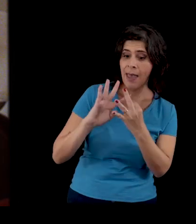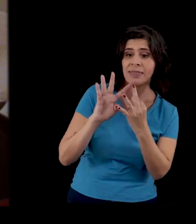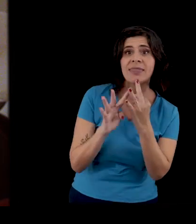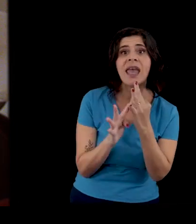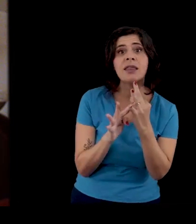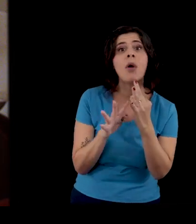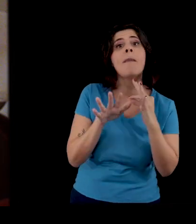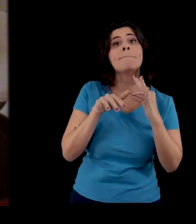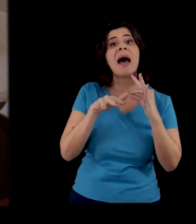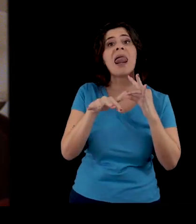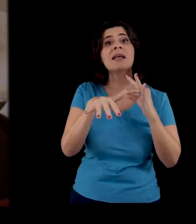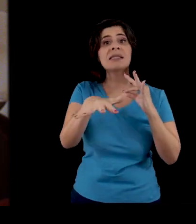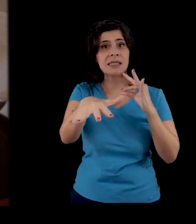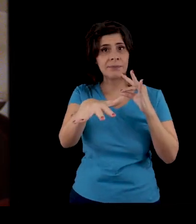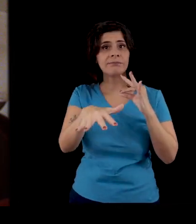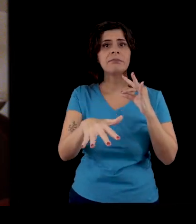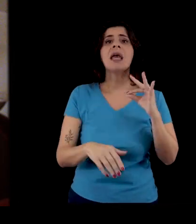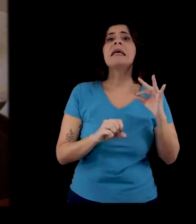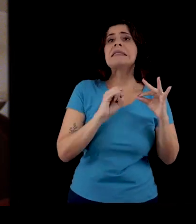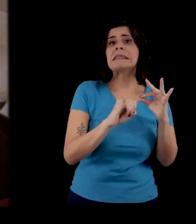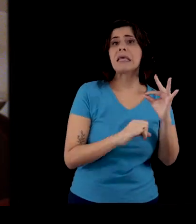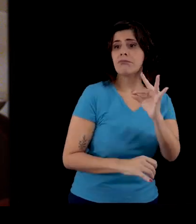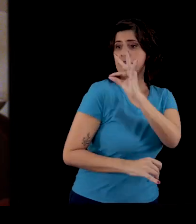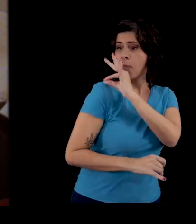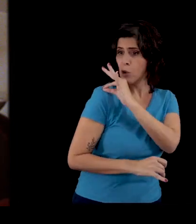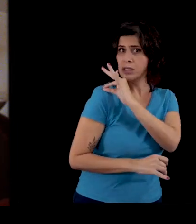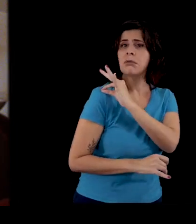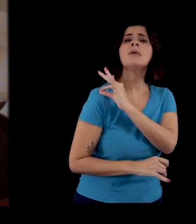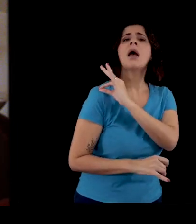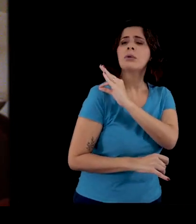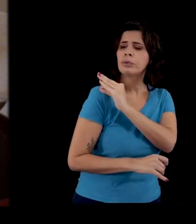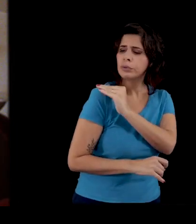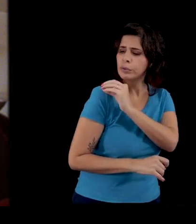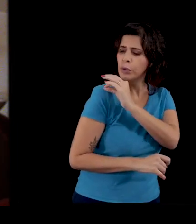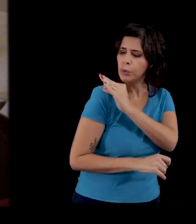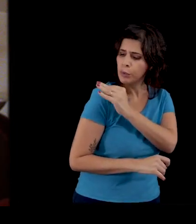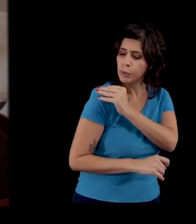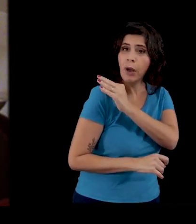quando ela pousa, diminui a velocidade da asa.